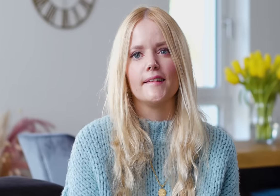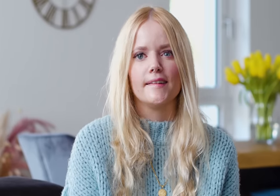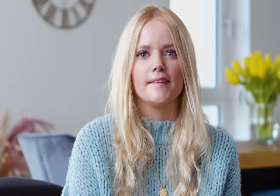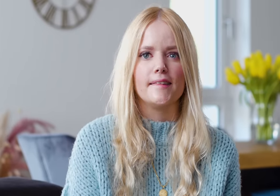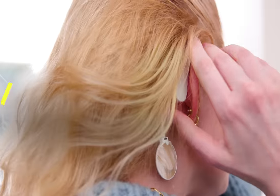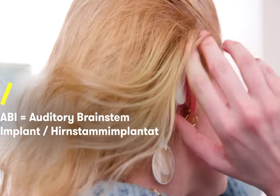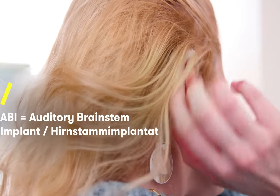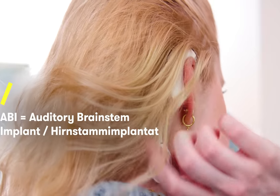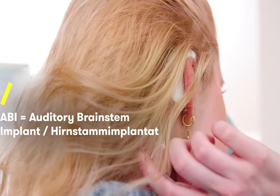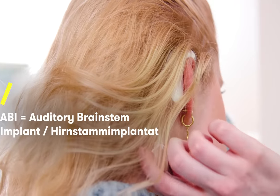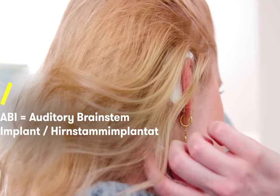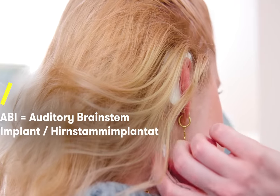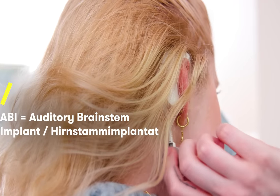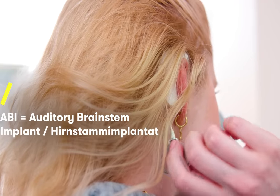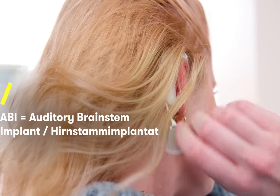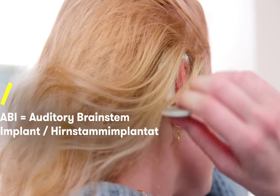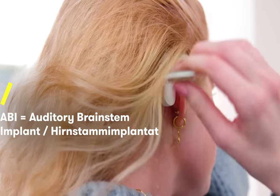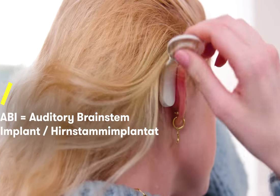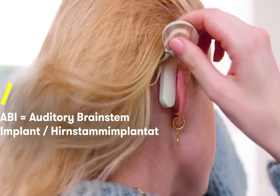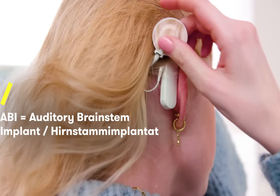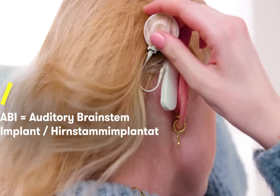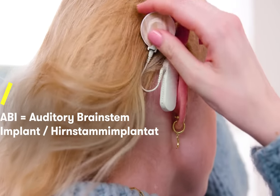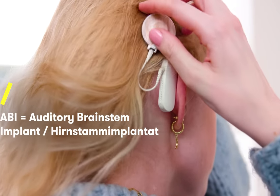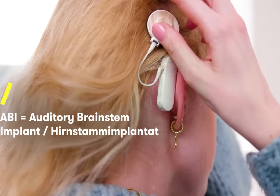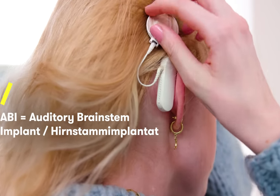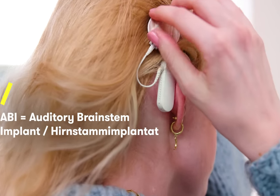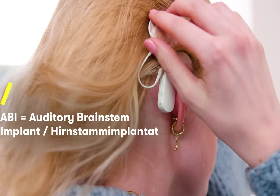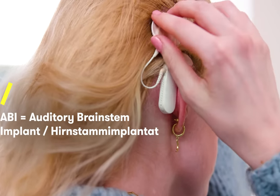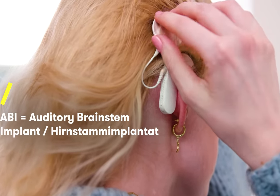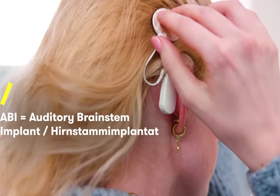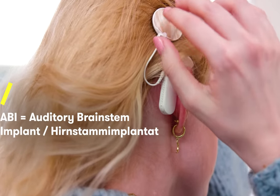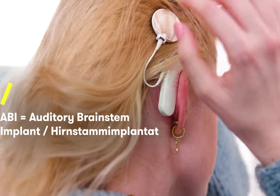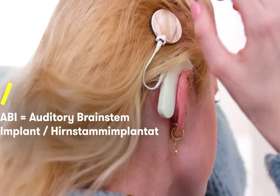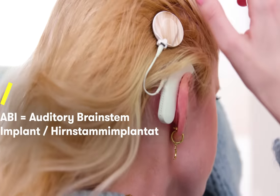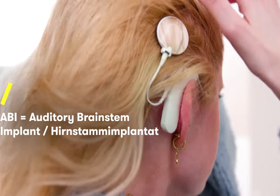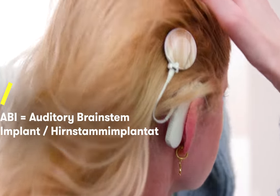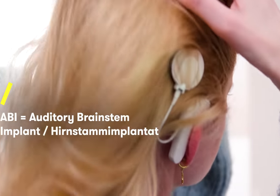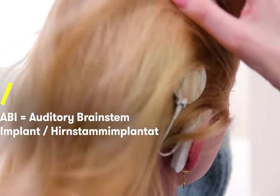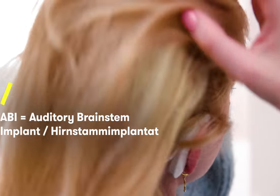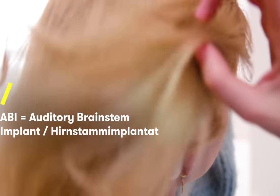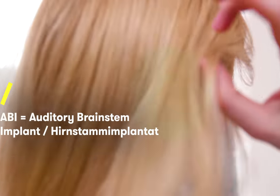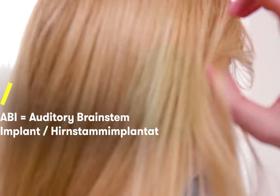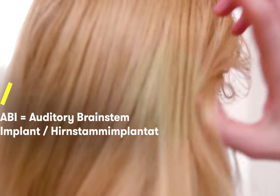(Hoffnungsvolle Musik) Bei den ABIs sagt man ja eigentlich, dass man ... nicht so wirklich was versteht.